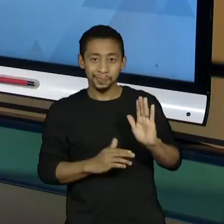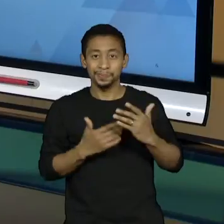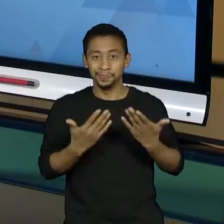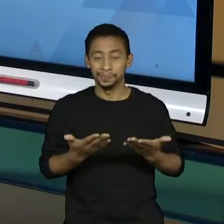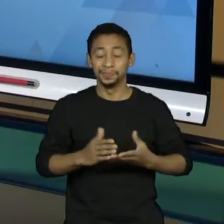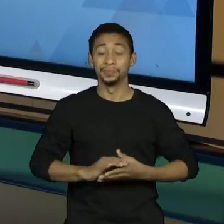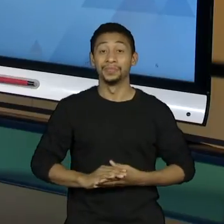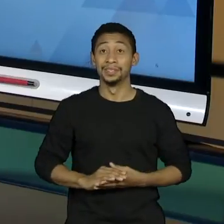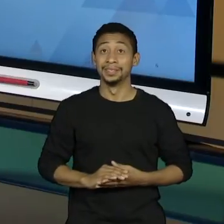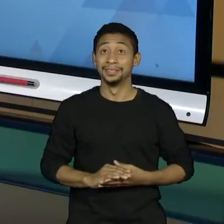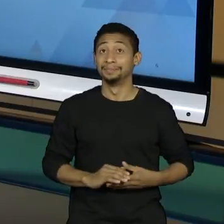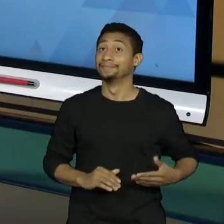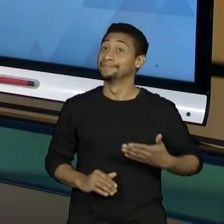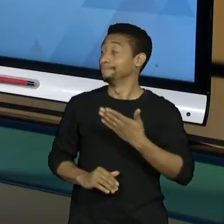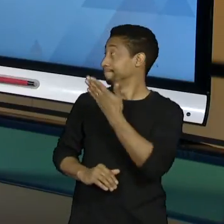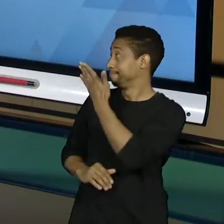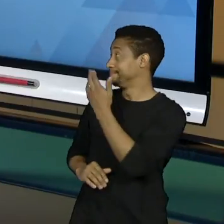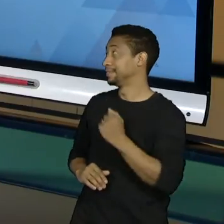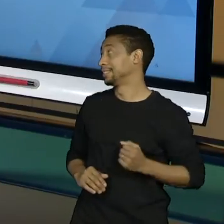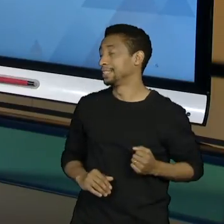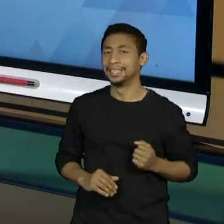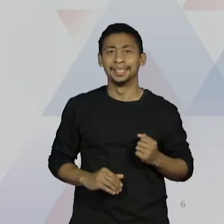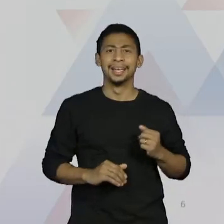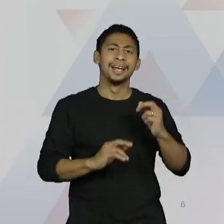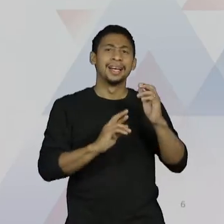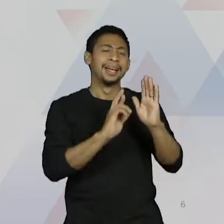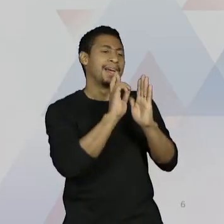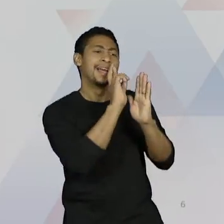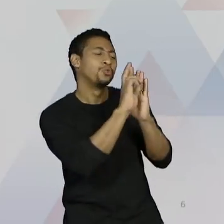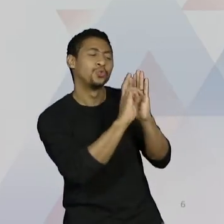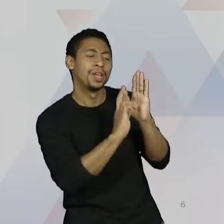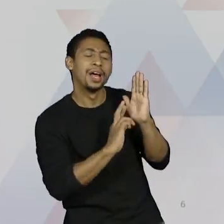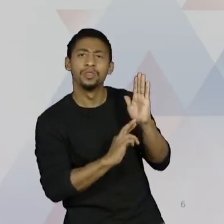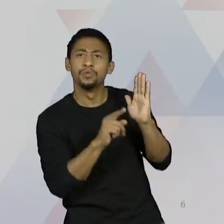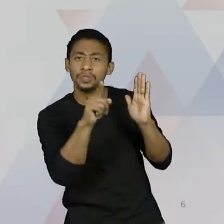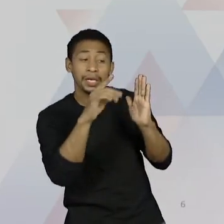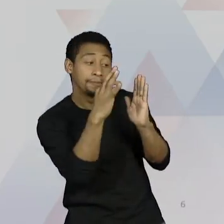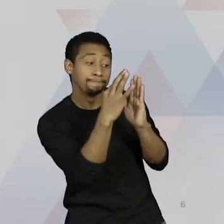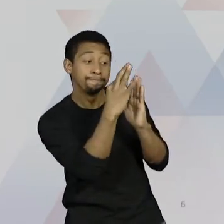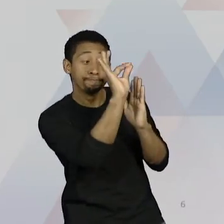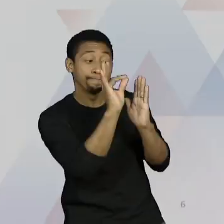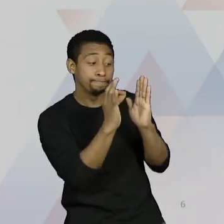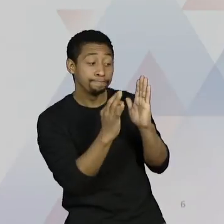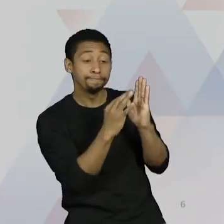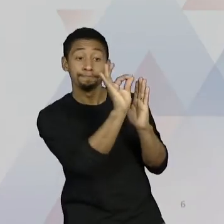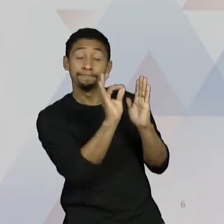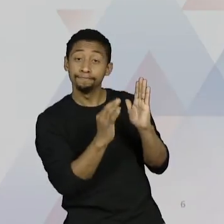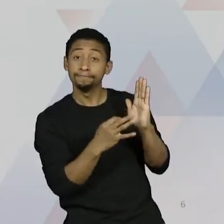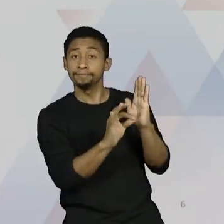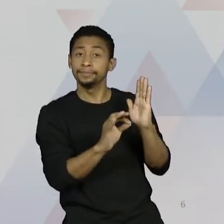VALIDAÇÃO DOS RESULTADOS. COMO QUE É FEITA A VALIDAÇÃO? ENTÃO VOCÊ TEM QUE VERIFICAR SE OS REQUISITOS FORAM ATENDIDOS, AGORA É UMA QUESTÃO